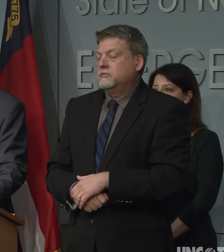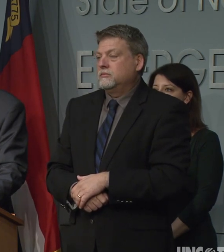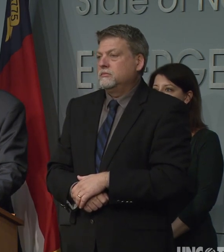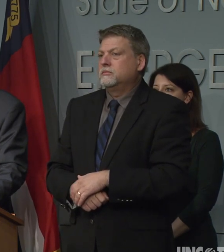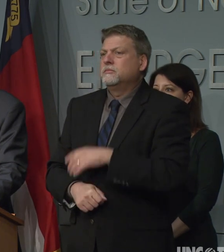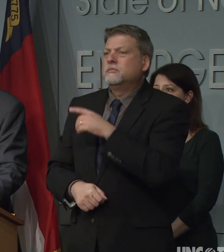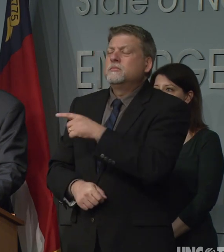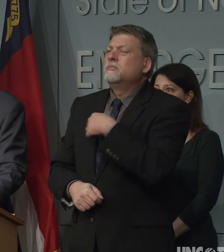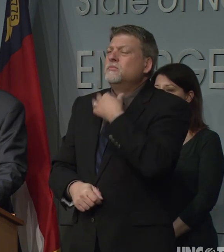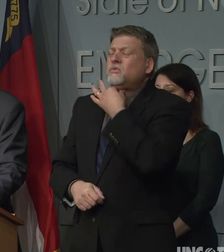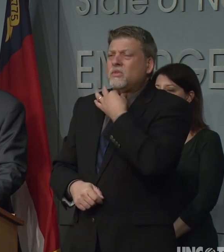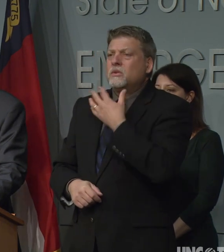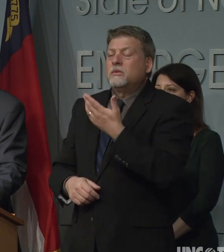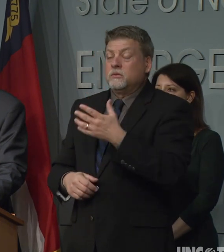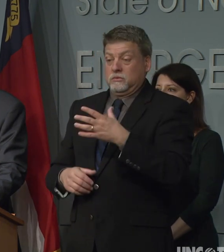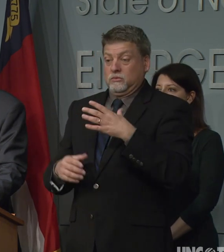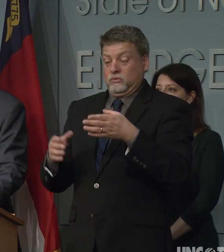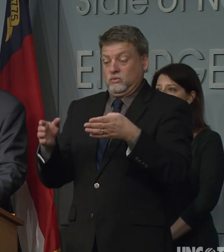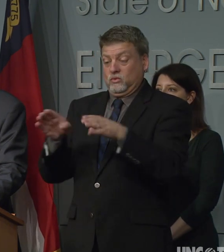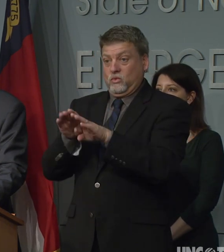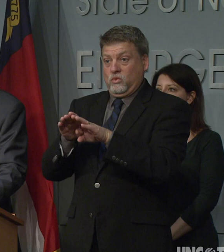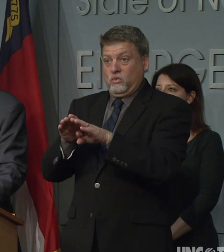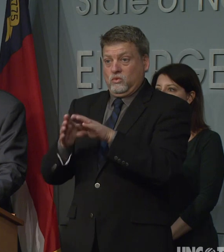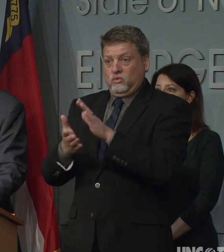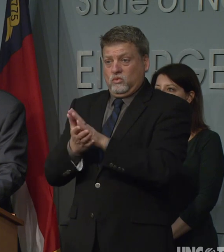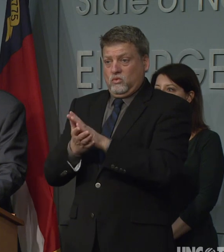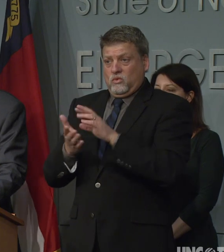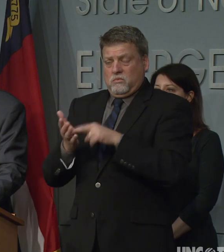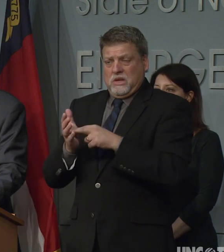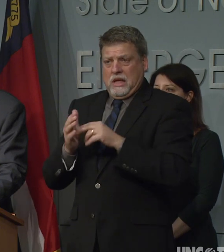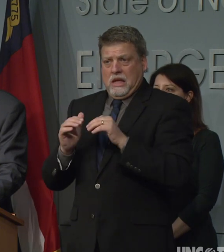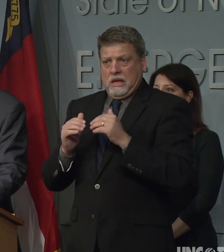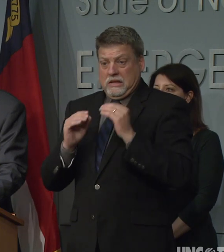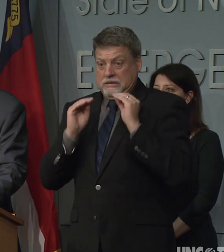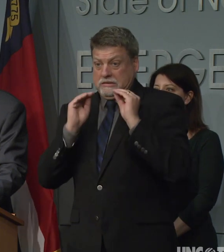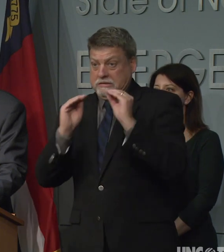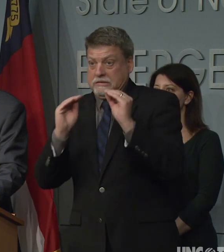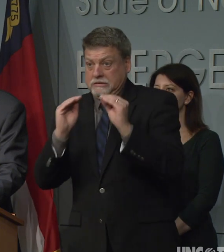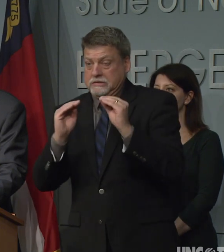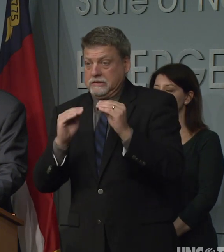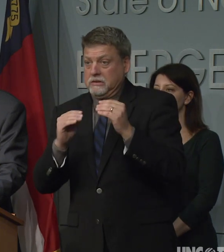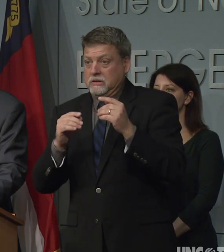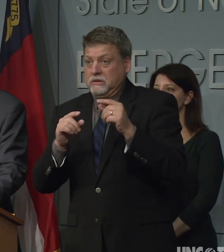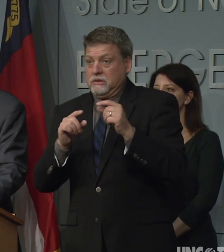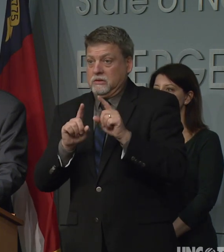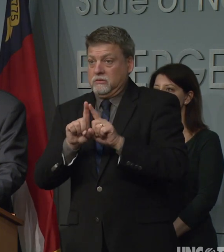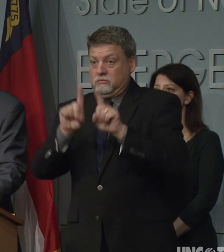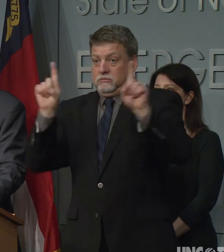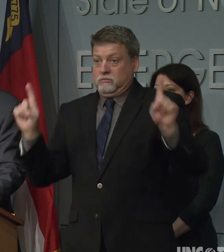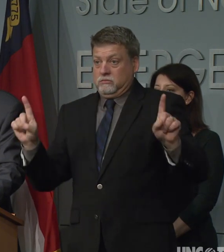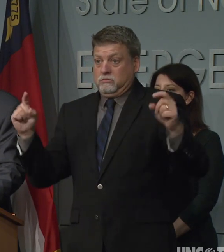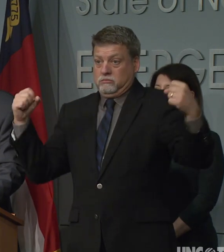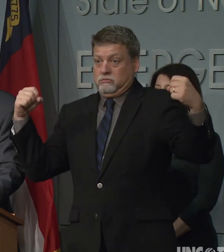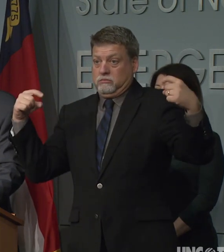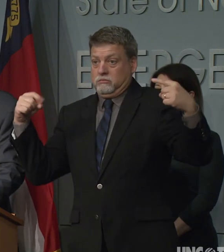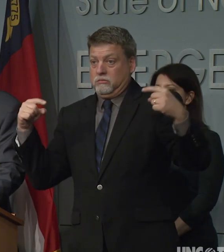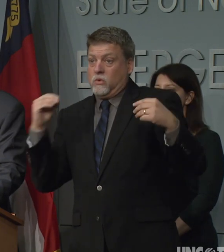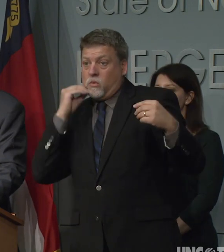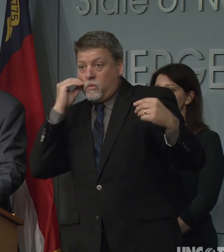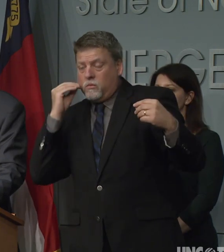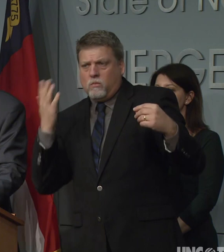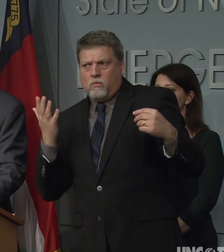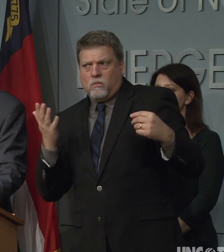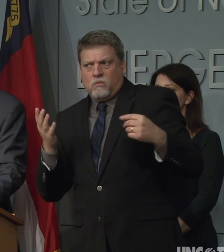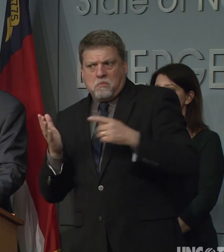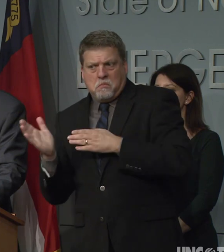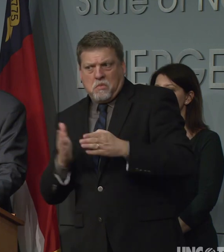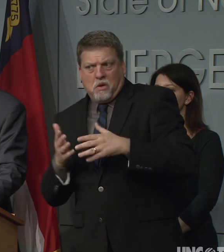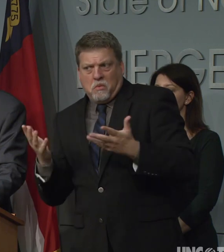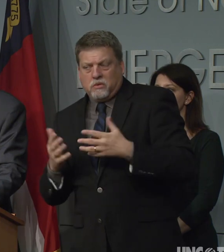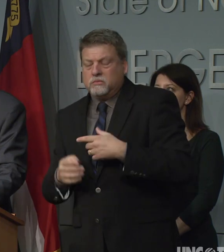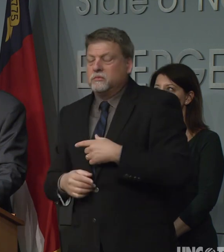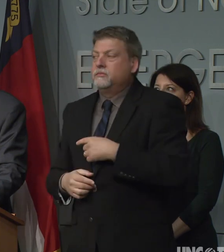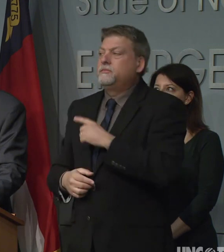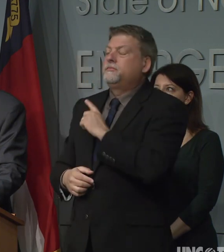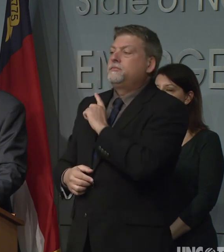Hay algún expectativa en cuanto a si los niños están fuera de la escuela la instrucción enseñanza va a continuar.